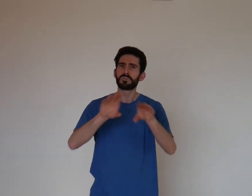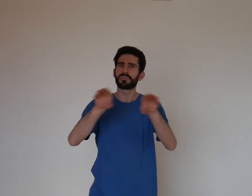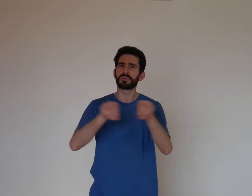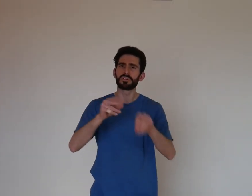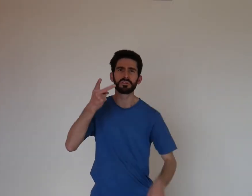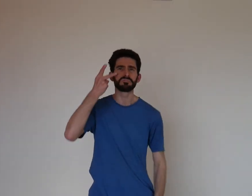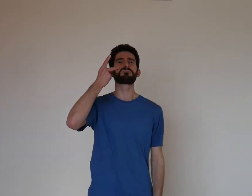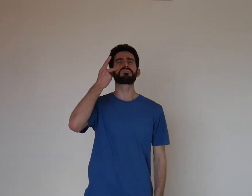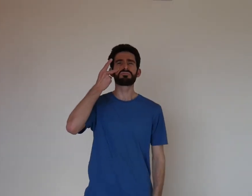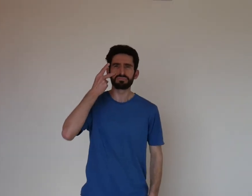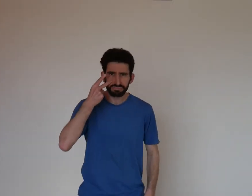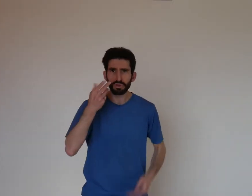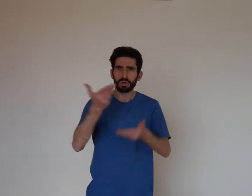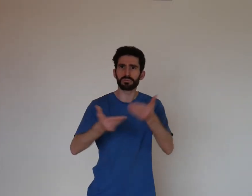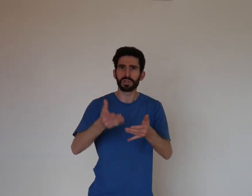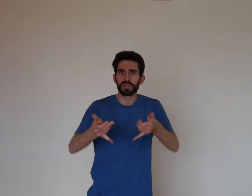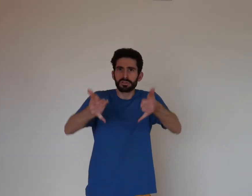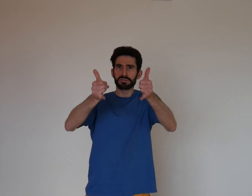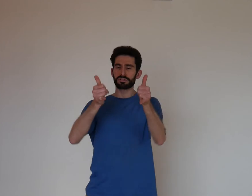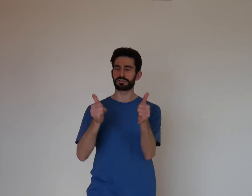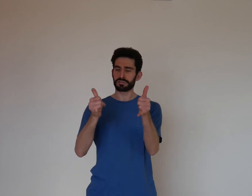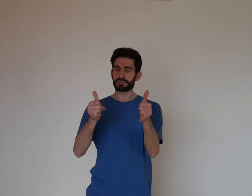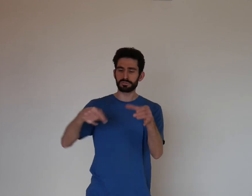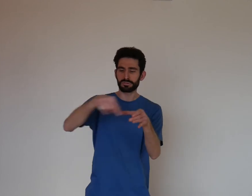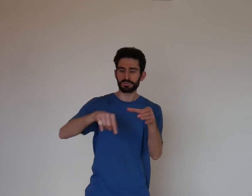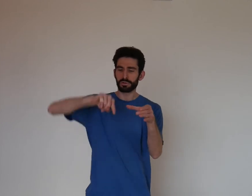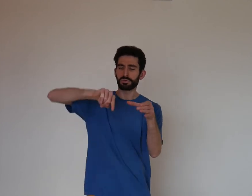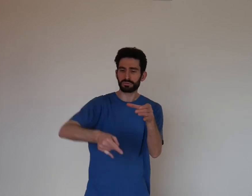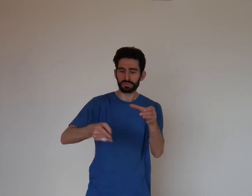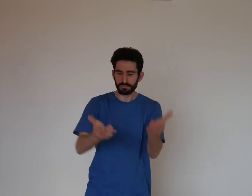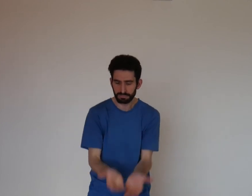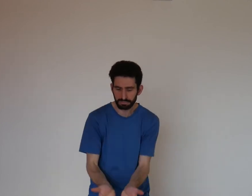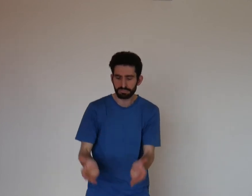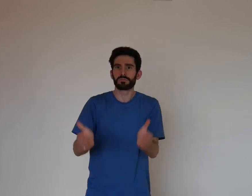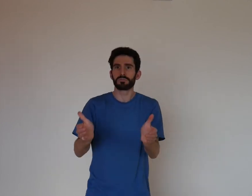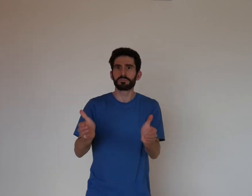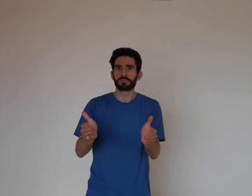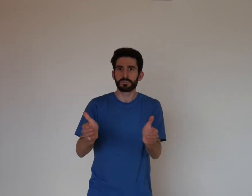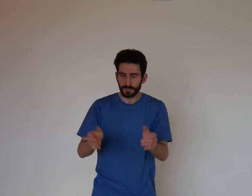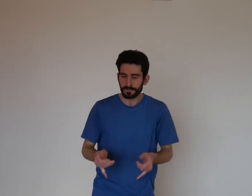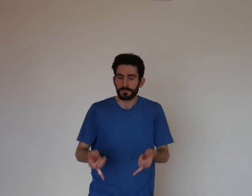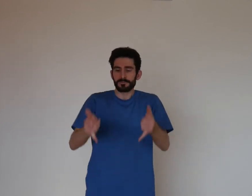Même les familles nobles avaient une chaise percée à la place avec un pot de chambre en-dessous.